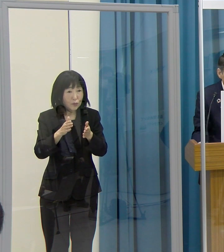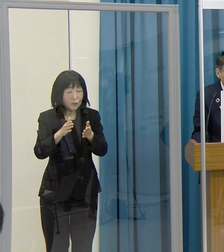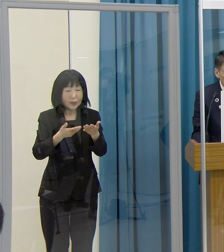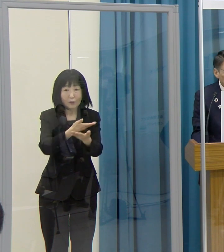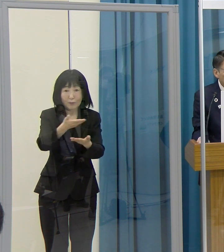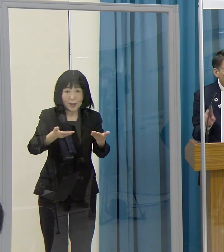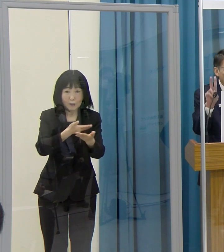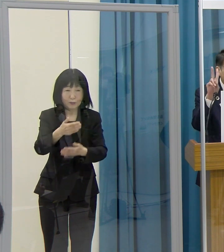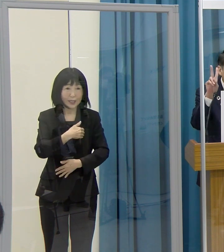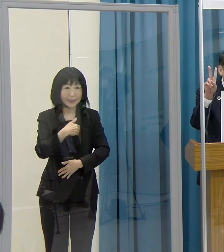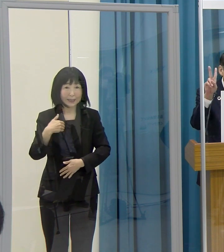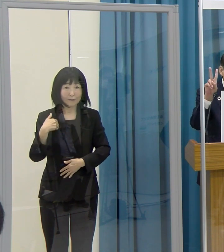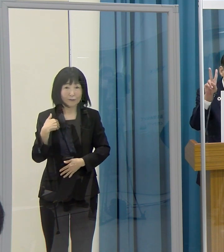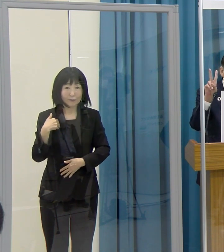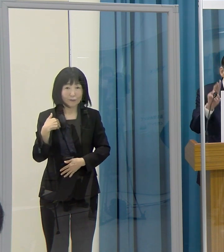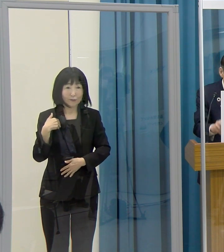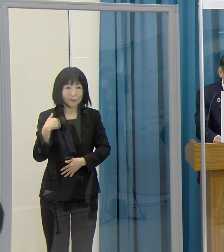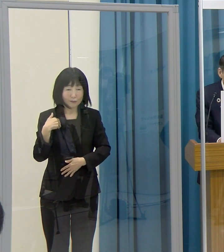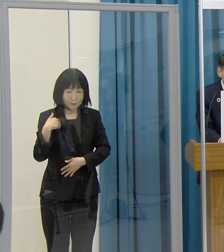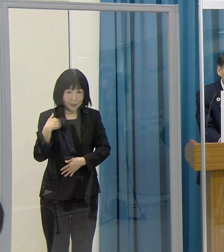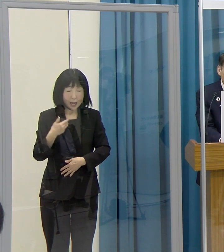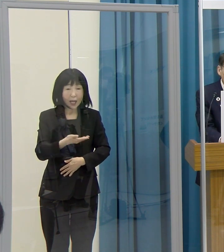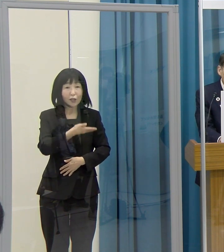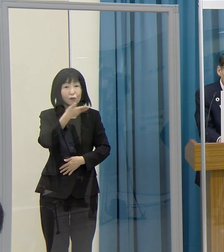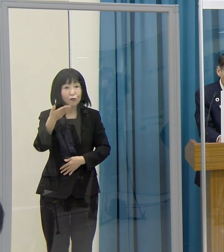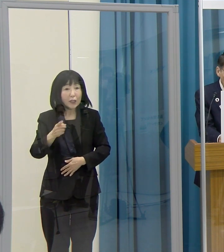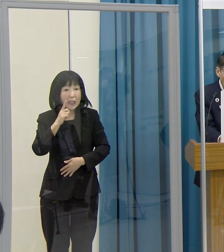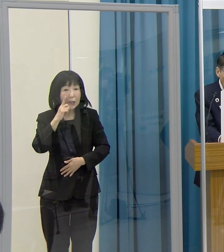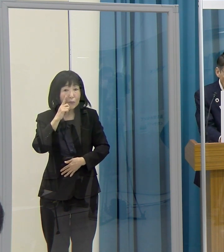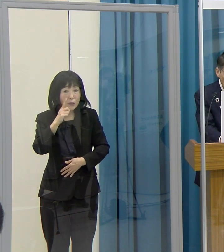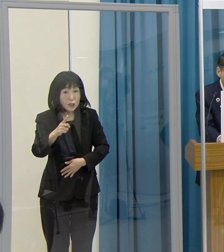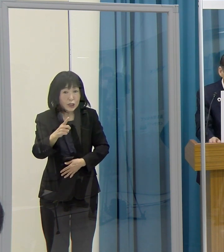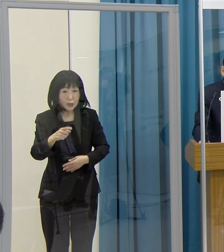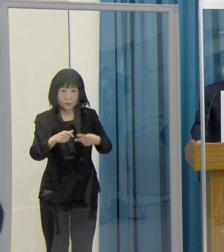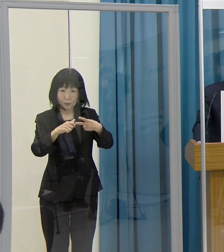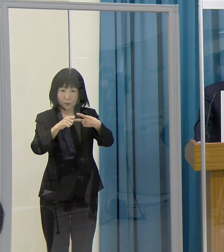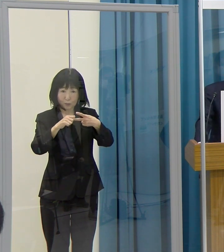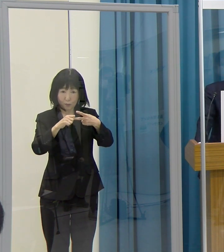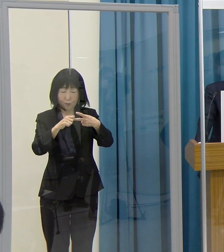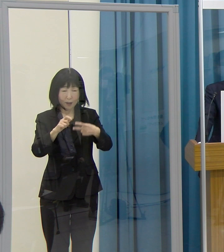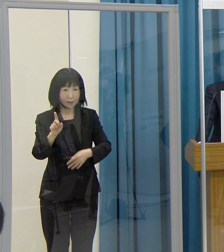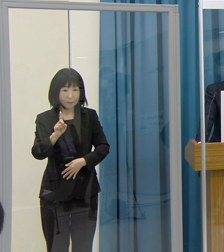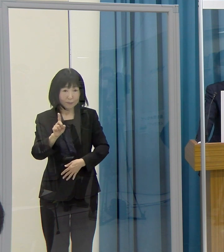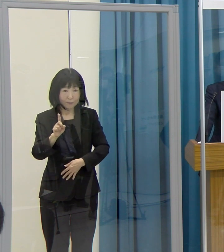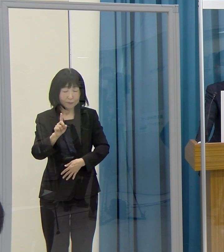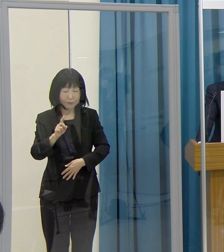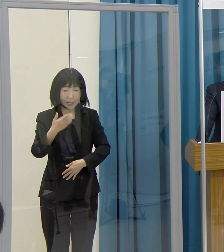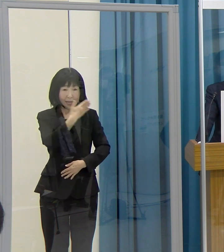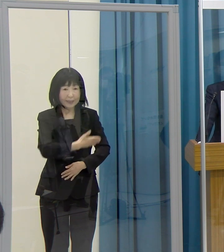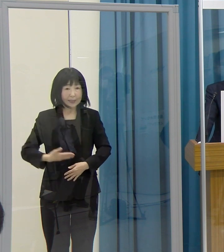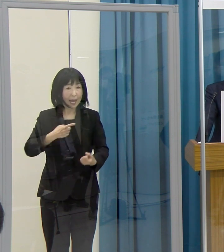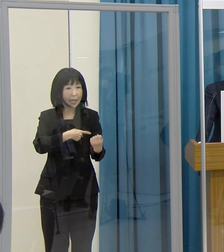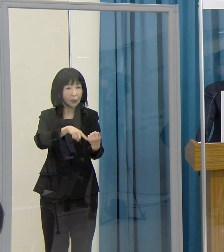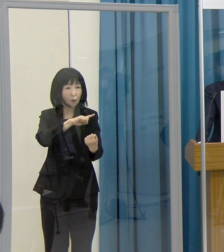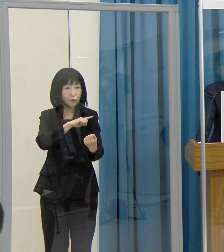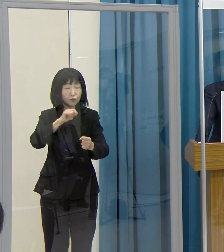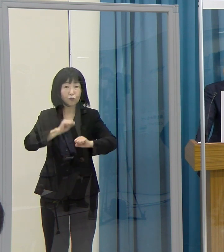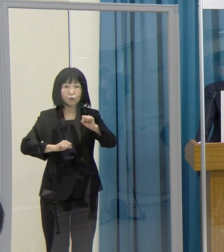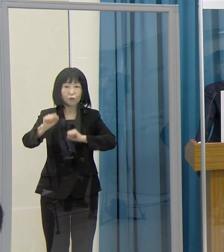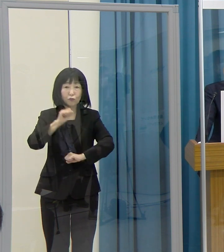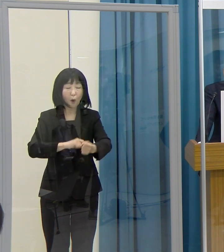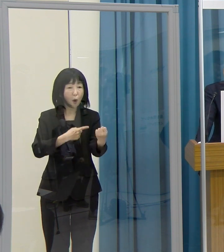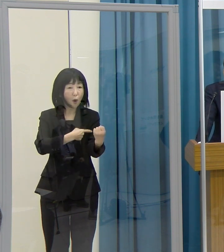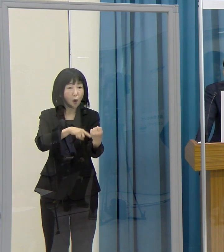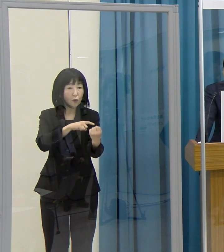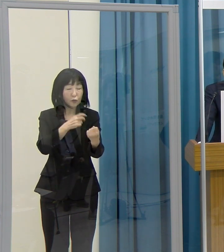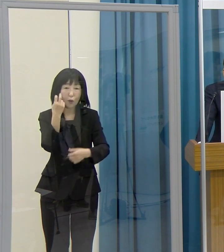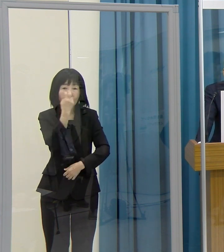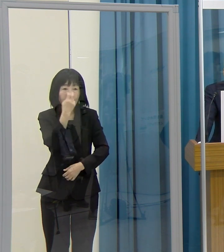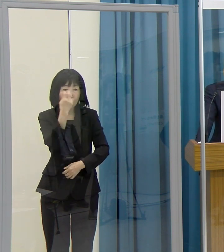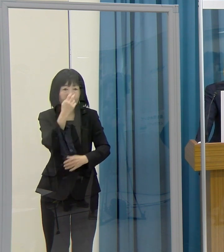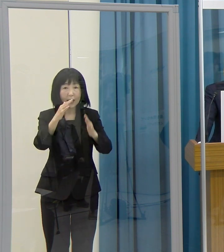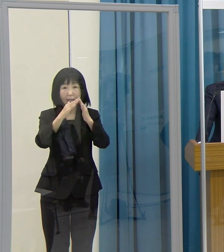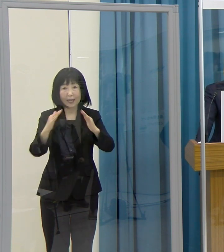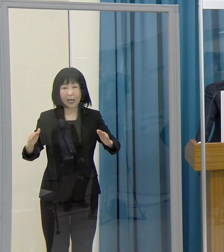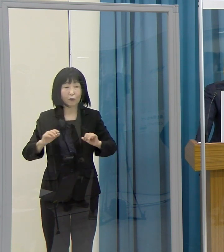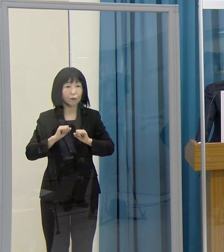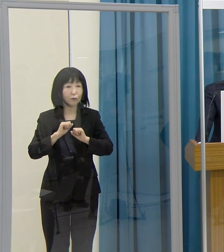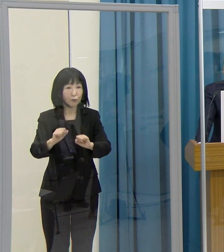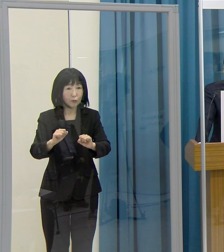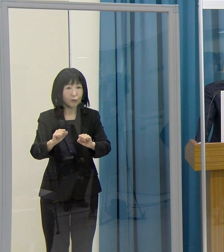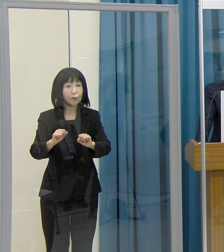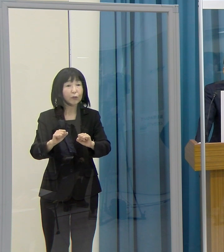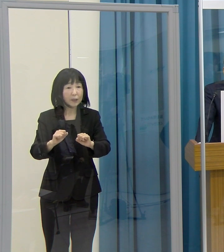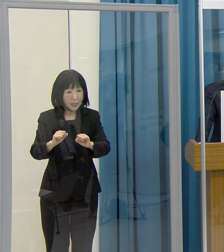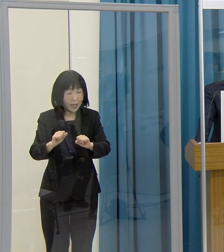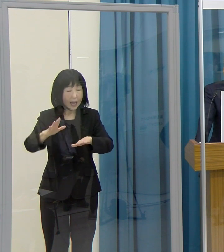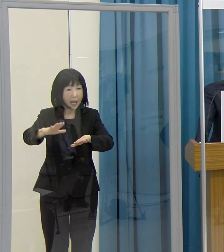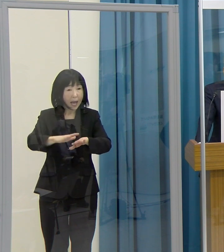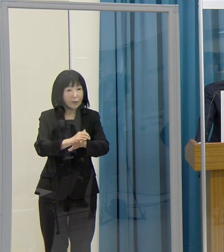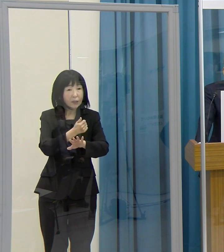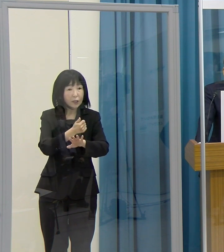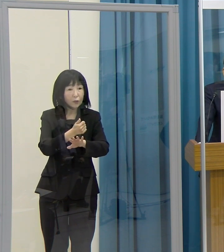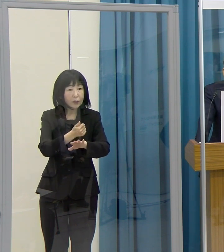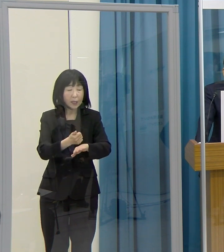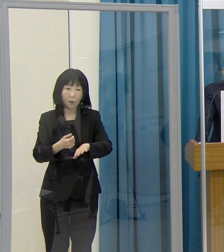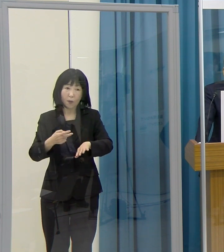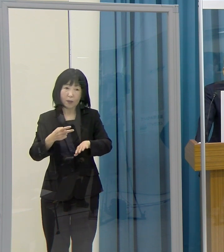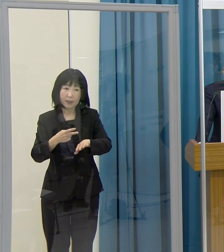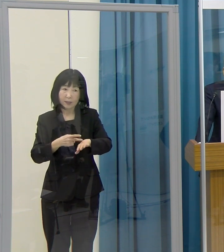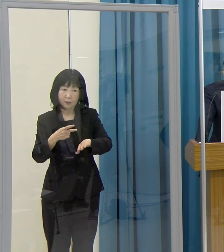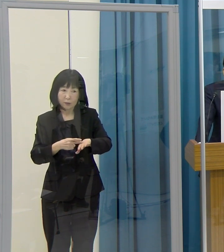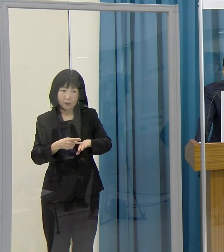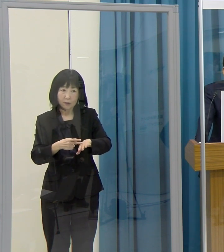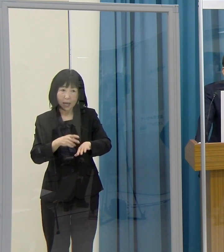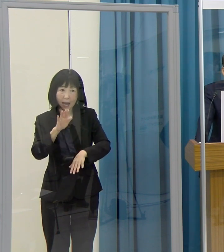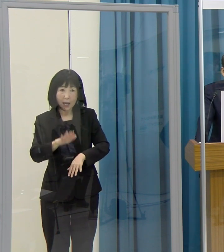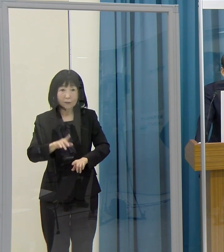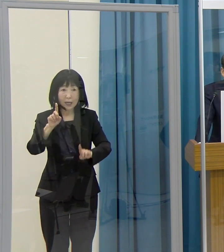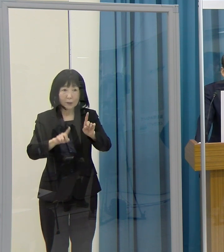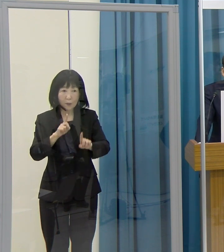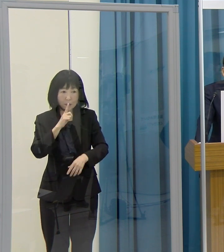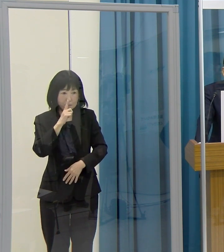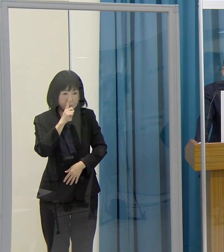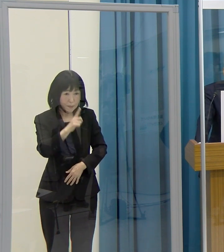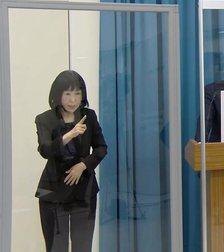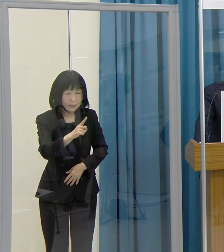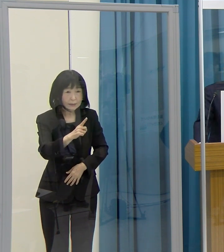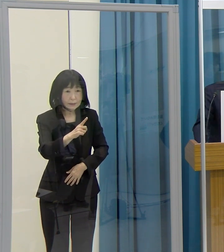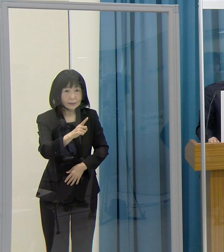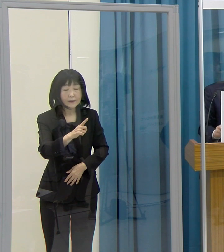２つ目の「見つける」では、体力や運動能力の測定会を行います。この測定会を通して、パラアスリートとしての素質が見込まれる選手を見出します。